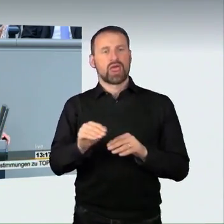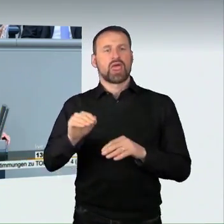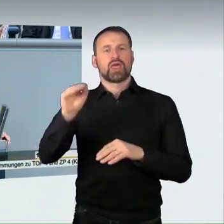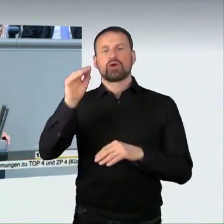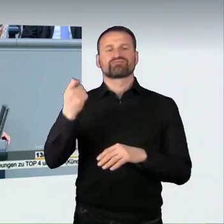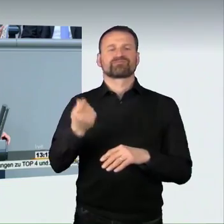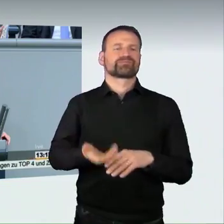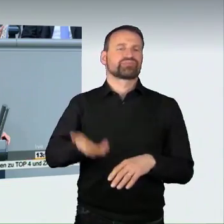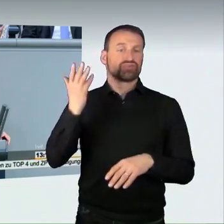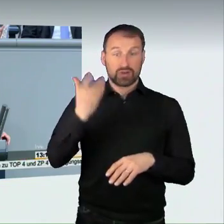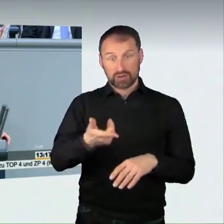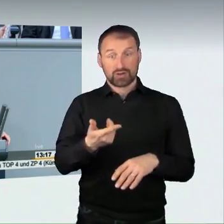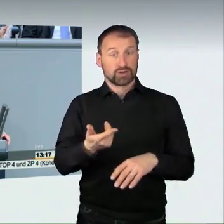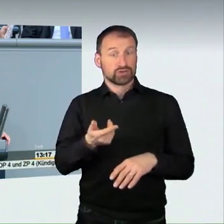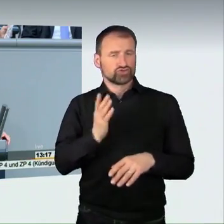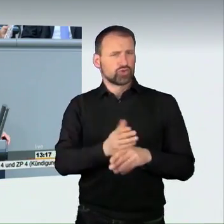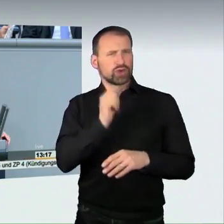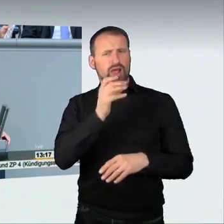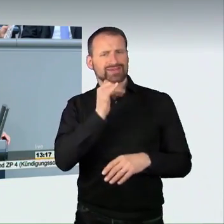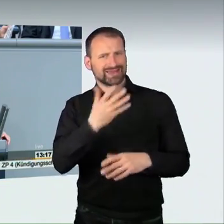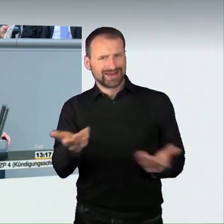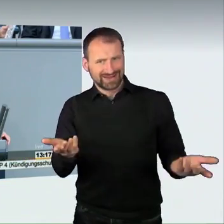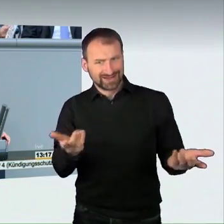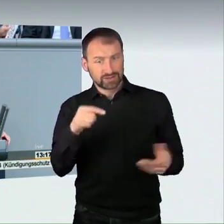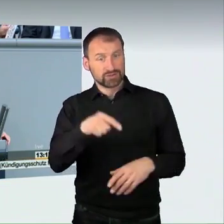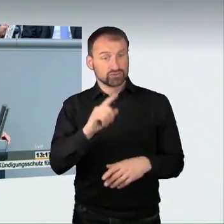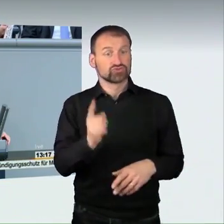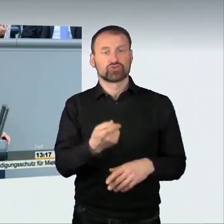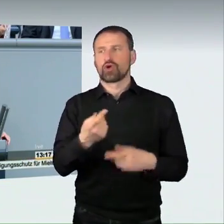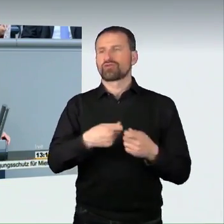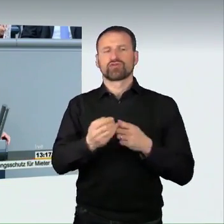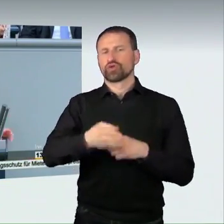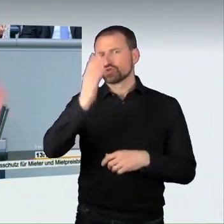wie in der Wingertstraße 21 oder, ganz aktuell, in einem Mehrparteienhaus in der Lersnerstraße 10 in Frankfurt-Nordend.